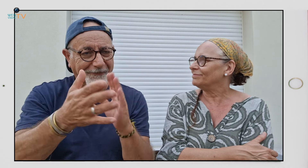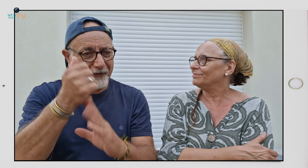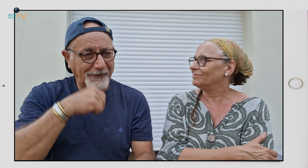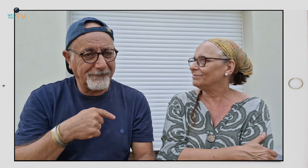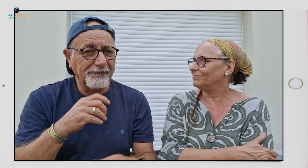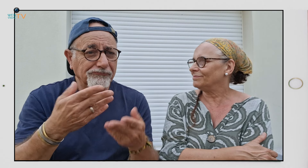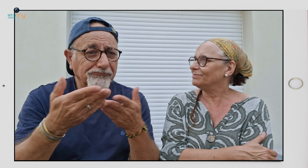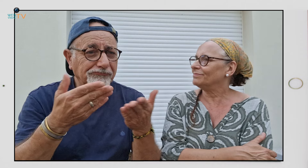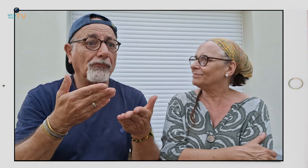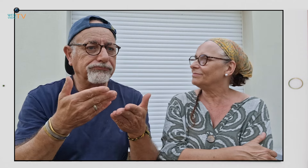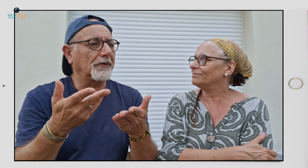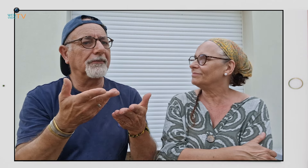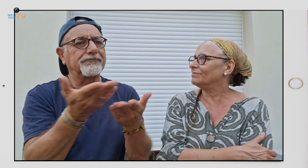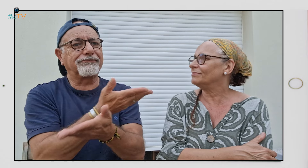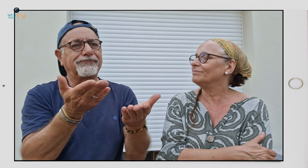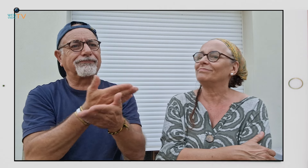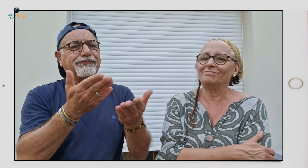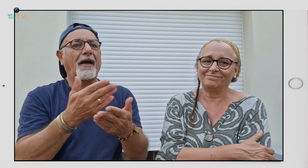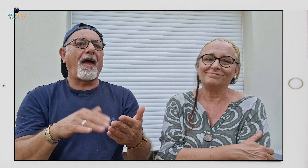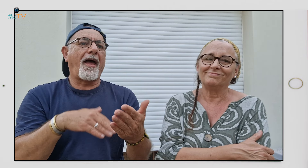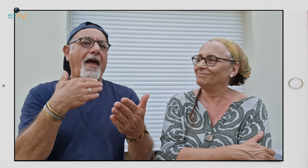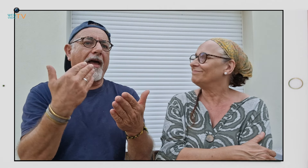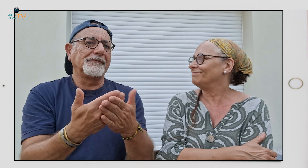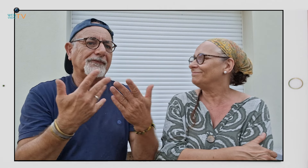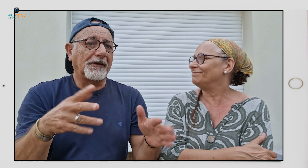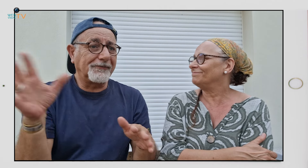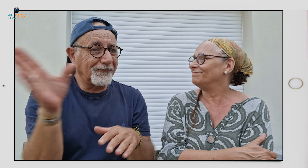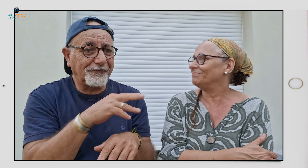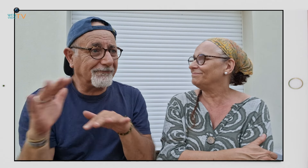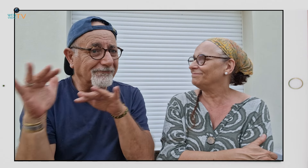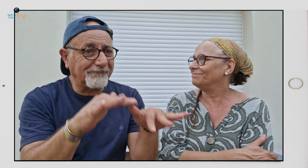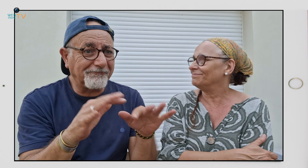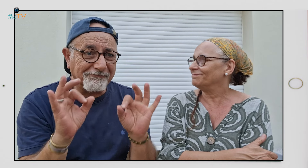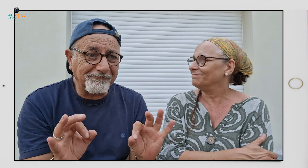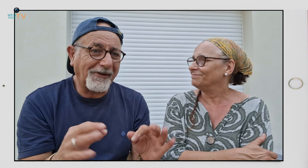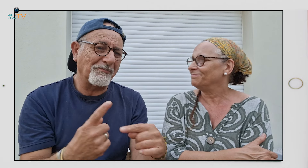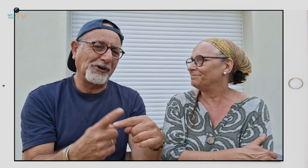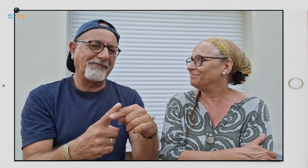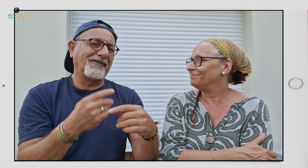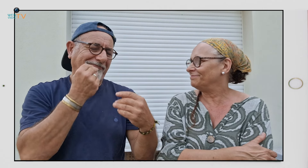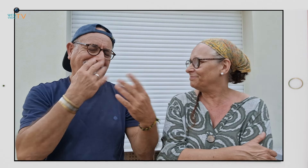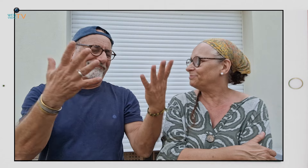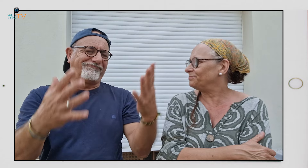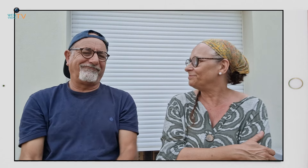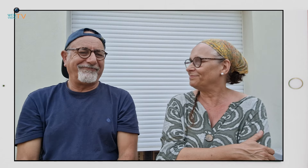Yo contacté con FESOCA y los puse en contacto para organizarlo todo hasta que se celebró, siendo un encuentro muy positivo.